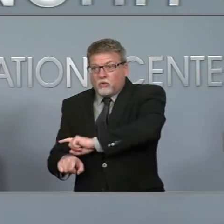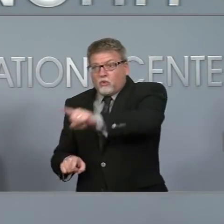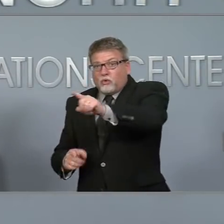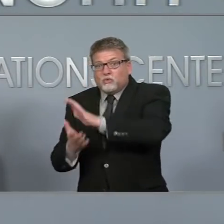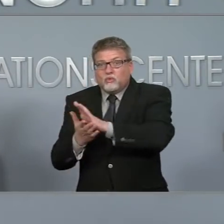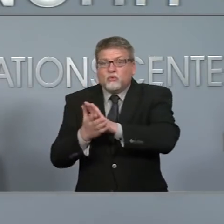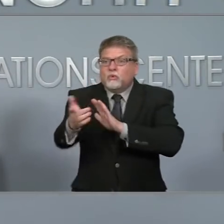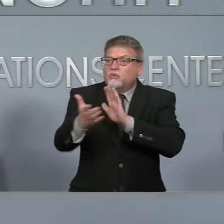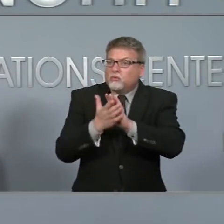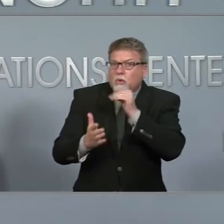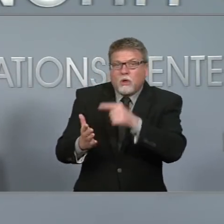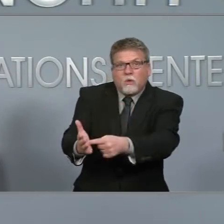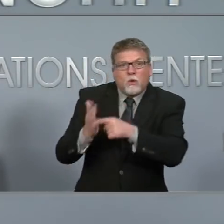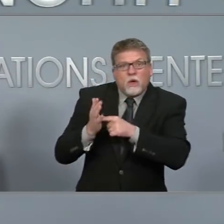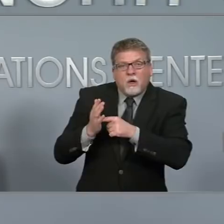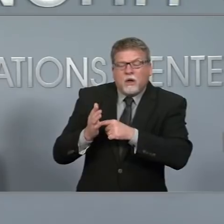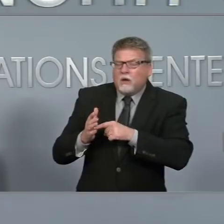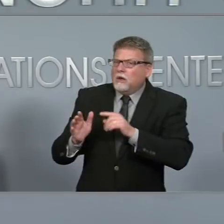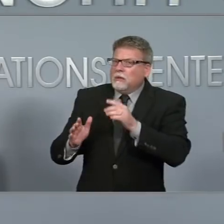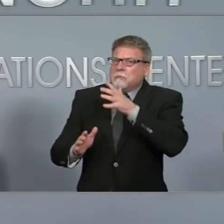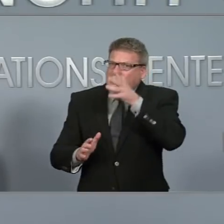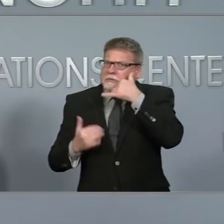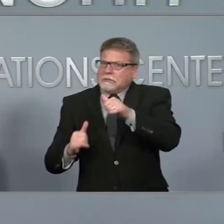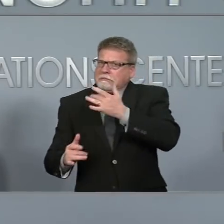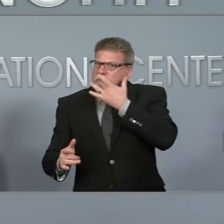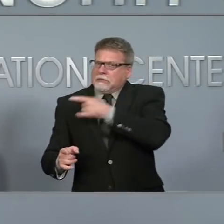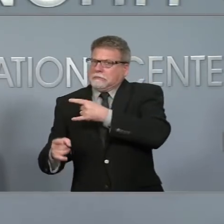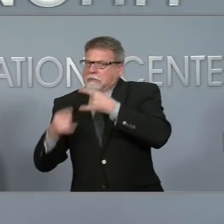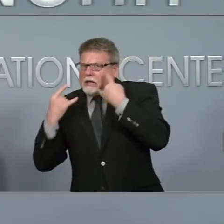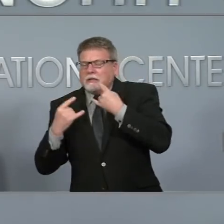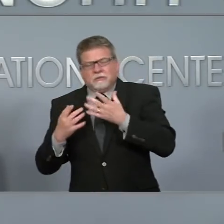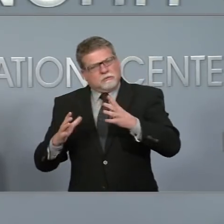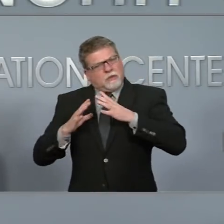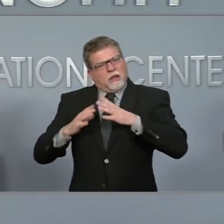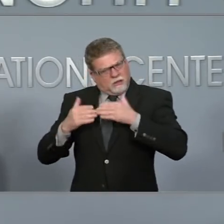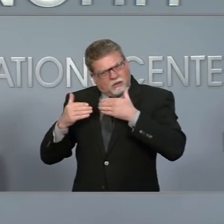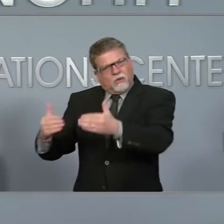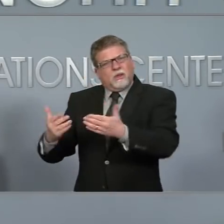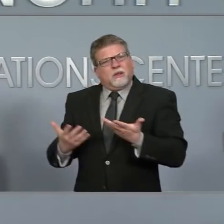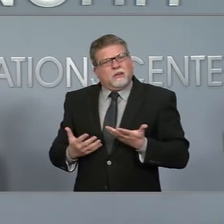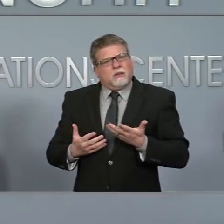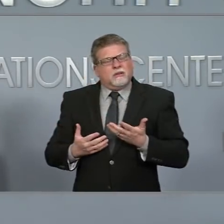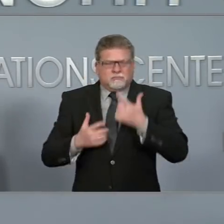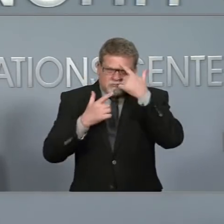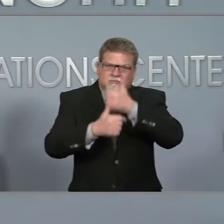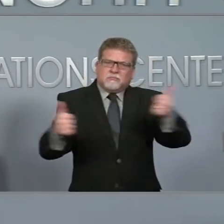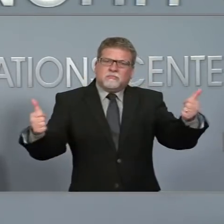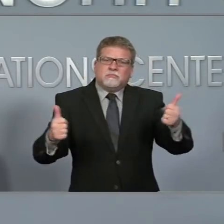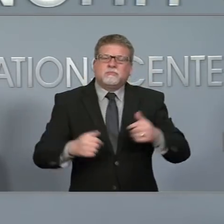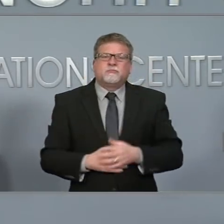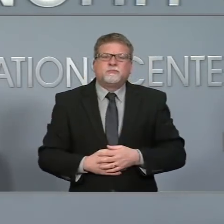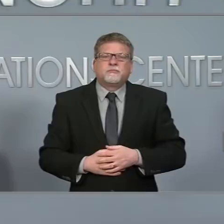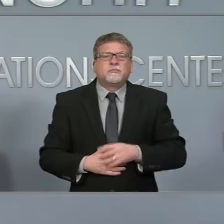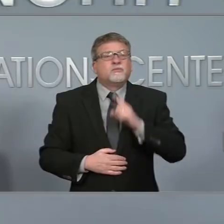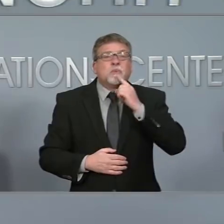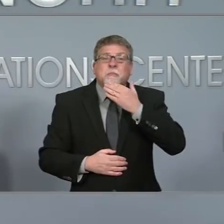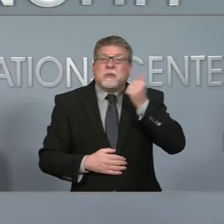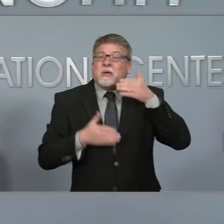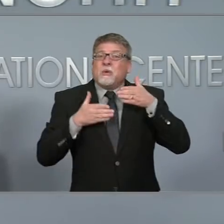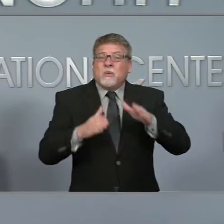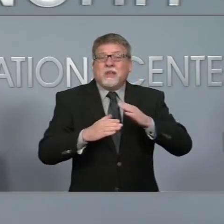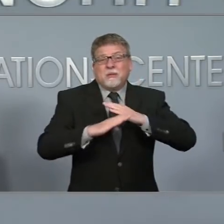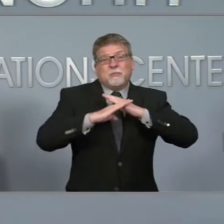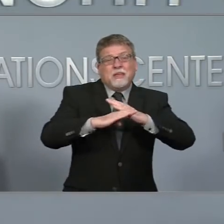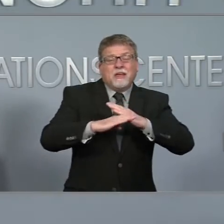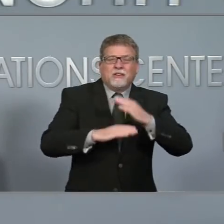ellos tomen las decisiones en